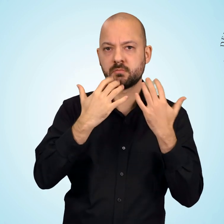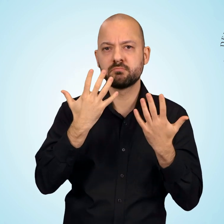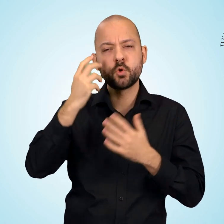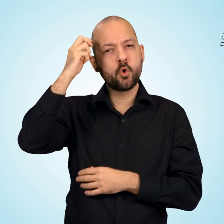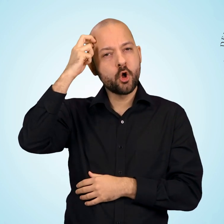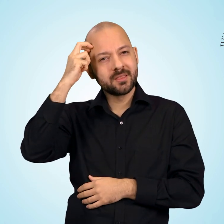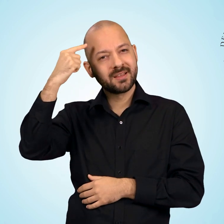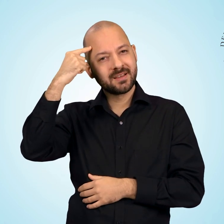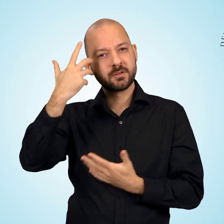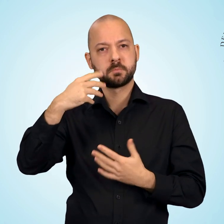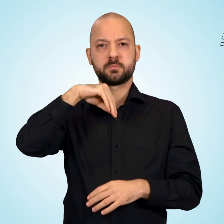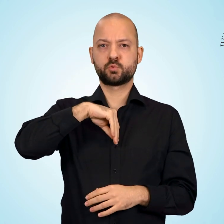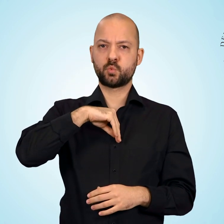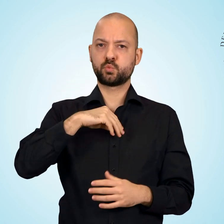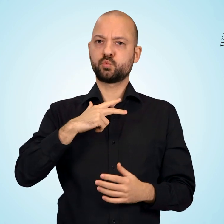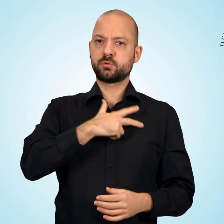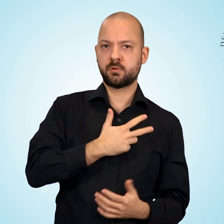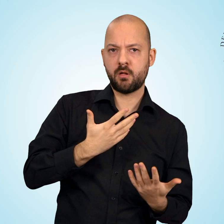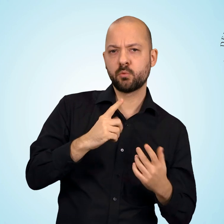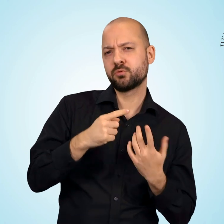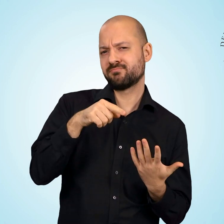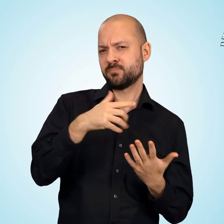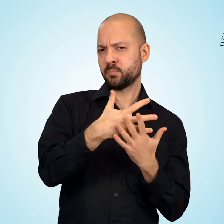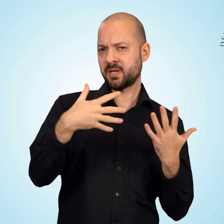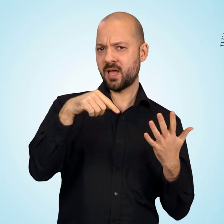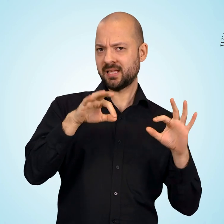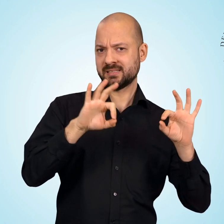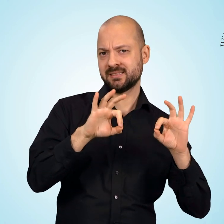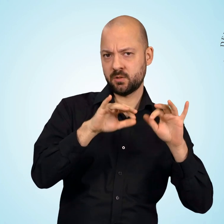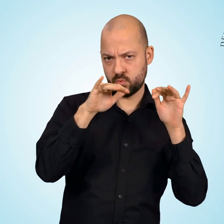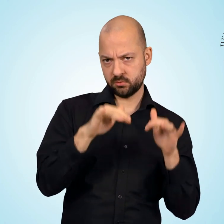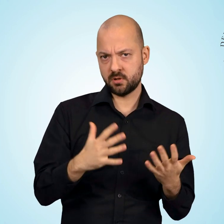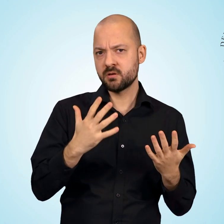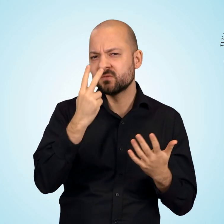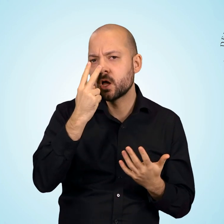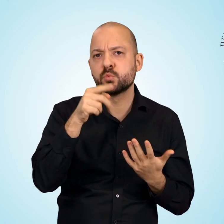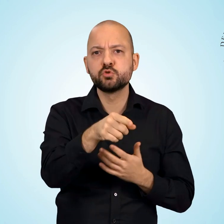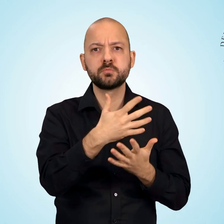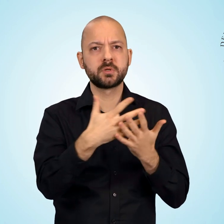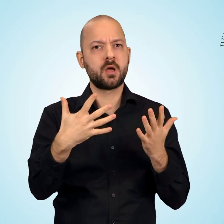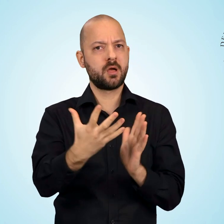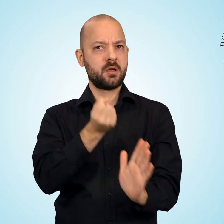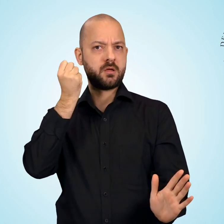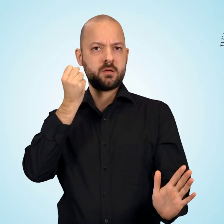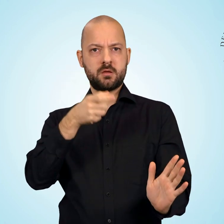„Kognitive, psychosoziale und sprachliche Risiken im Fall eines Sprachentzugs bei